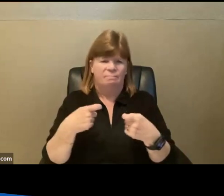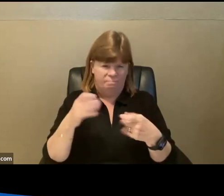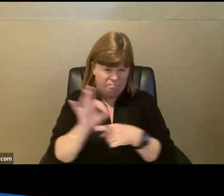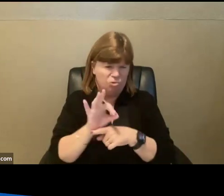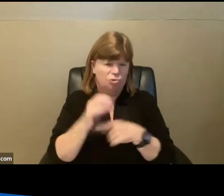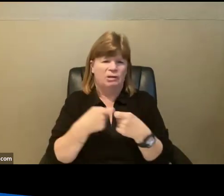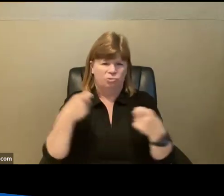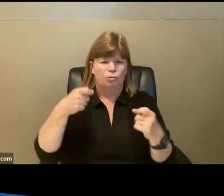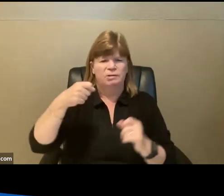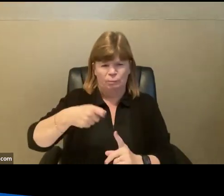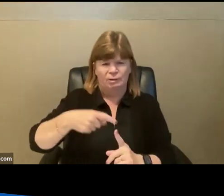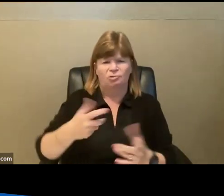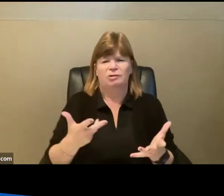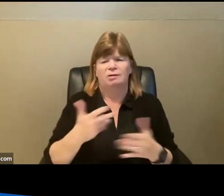Hay todo tipo de cosas.